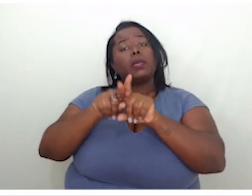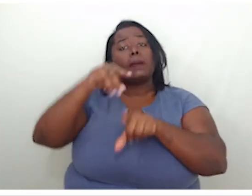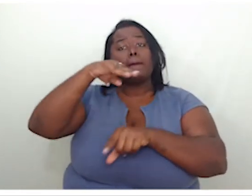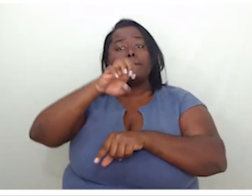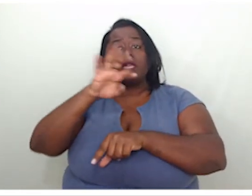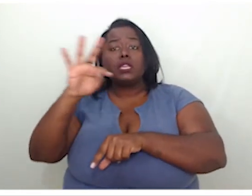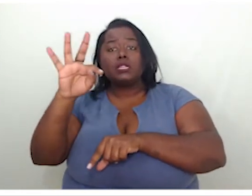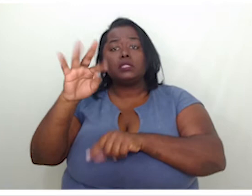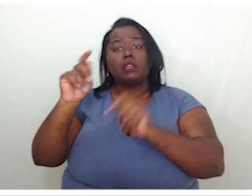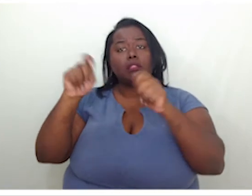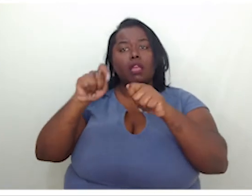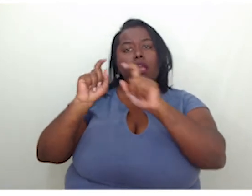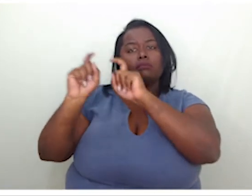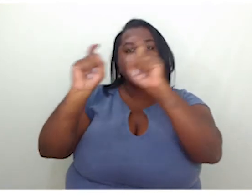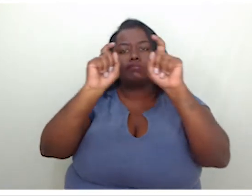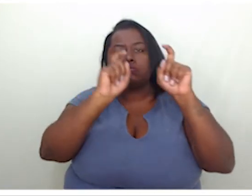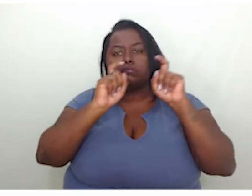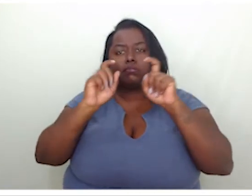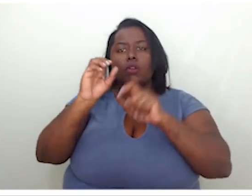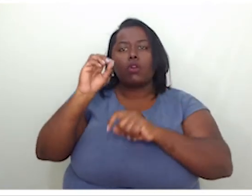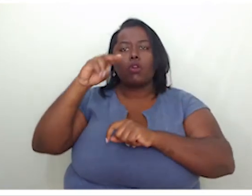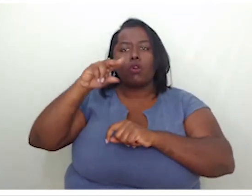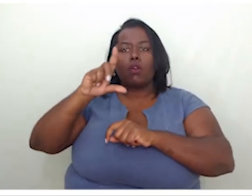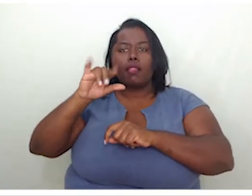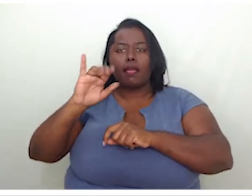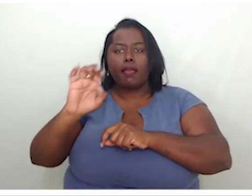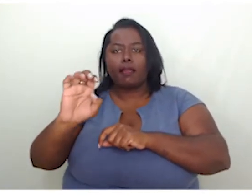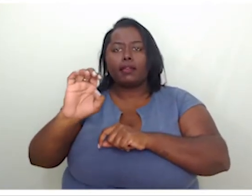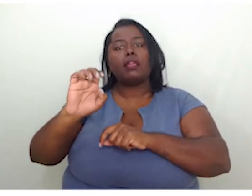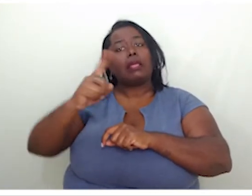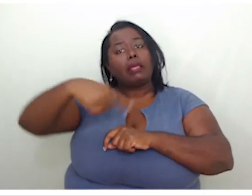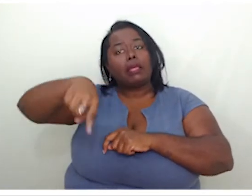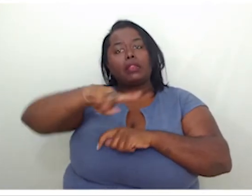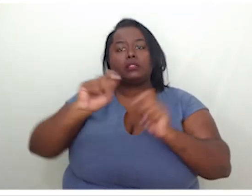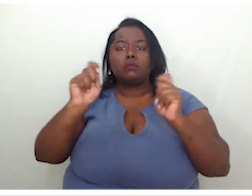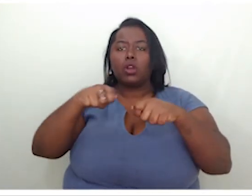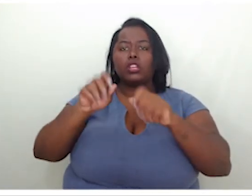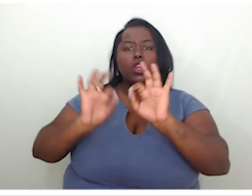el Trello es una buena herramienta. Pero como ya he mencionado antes,